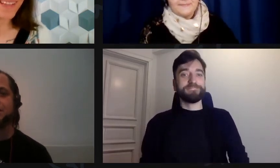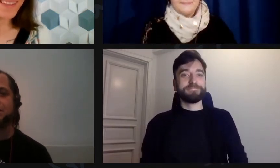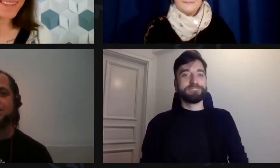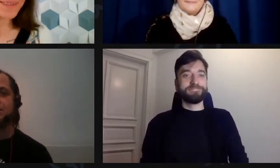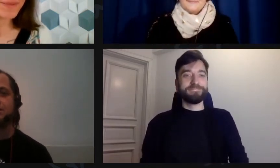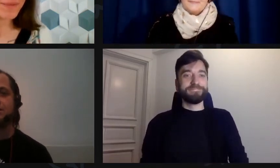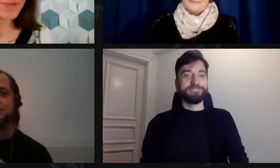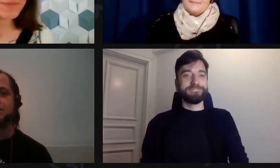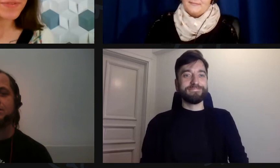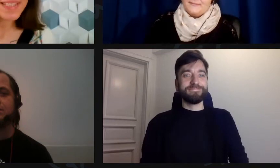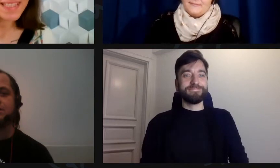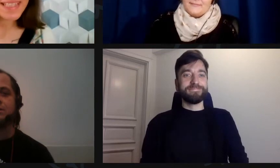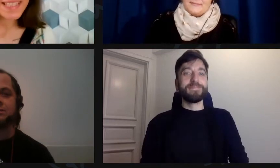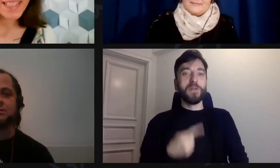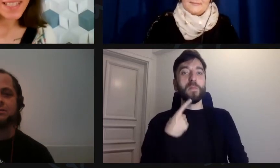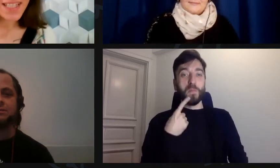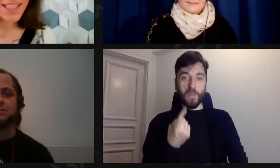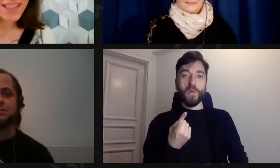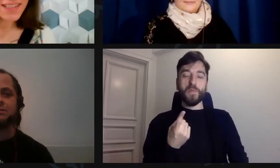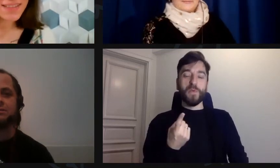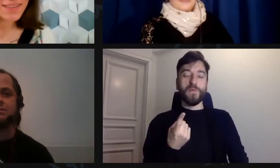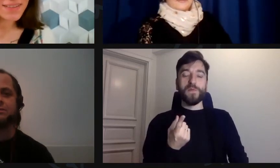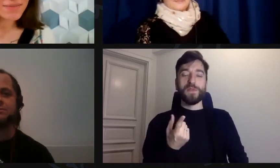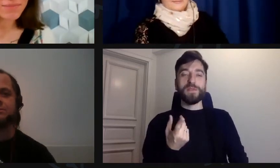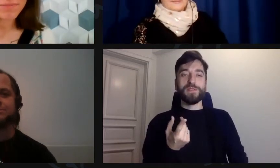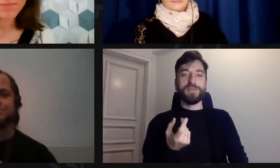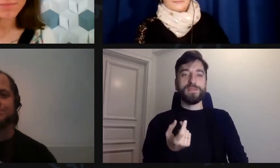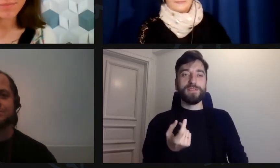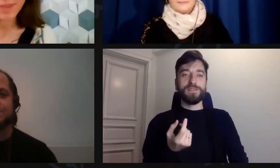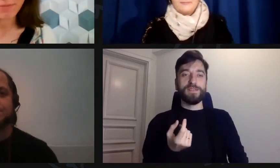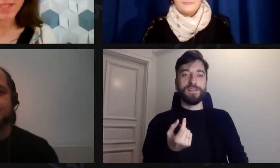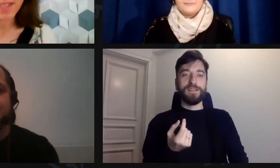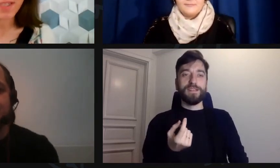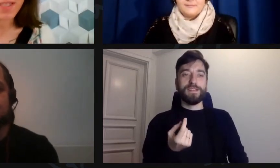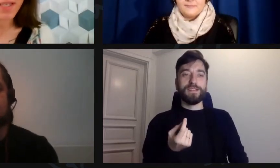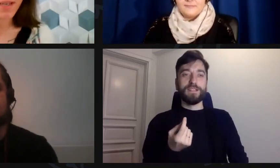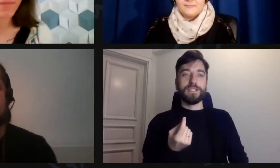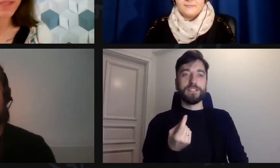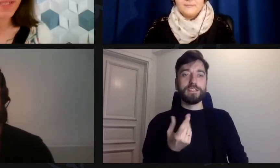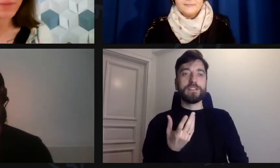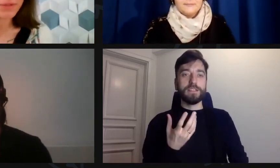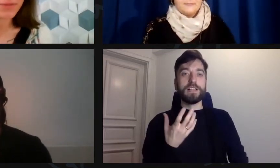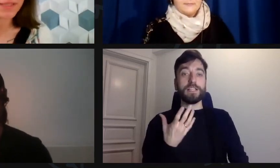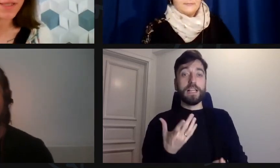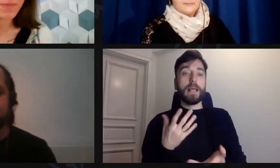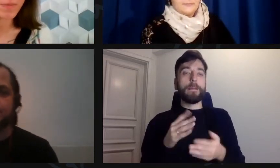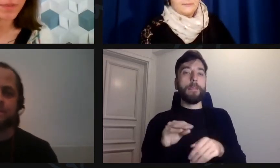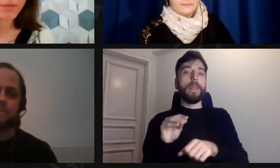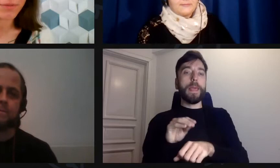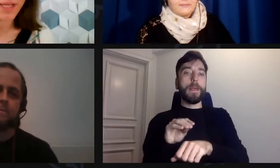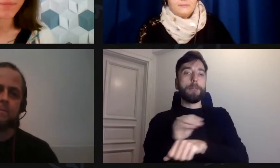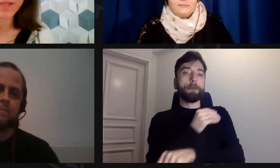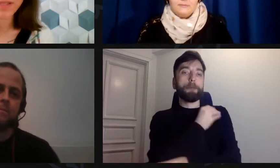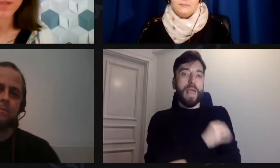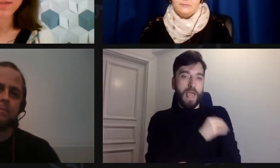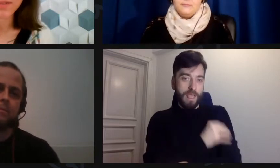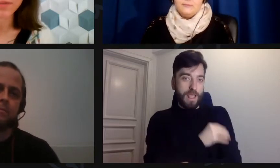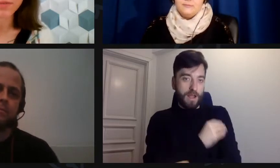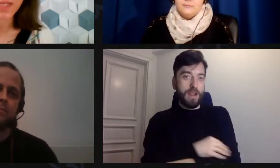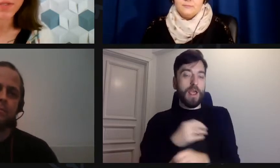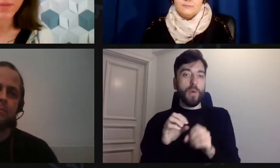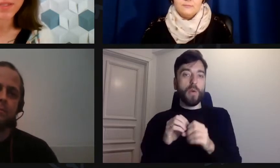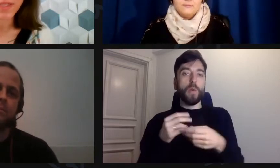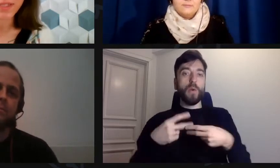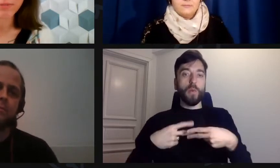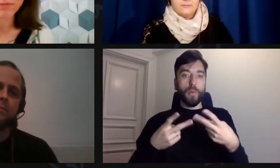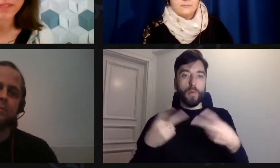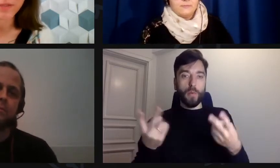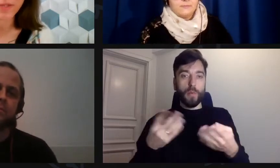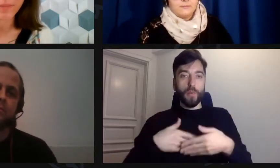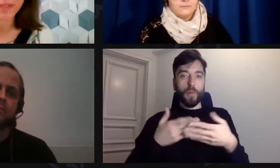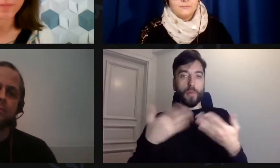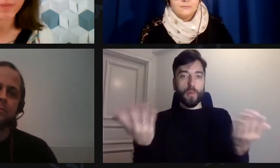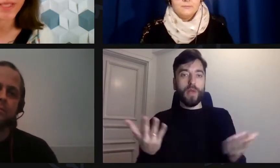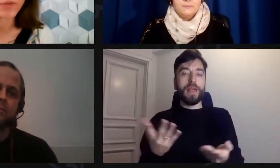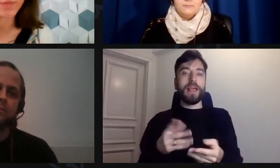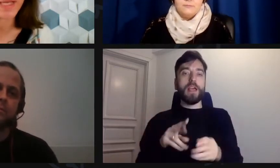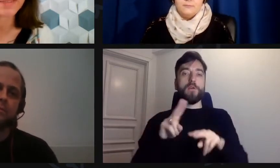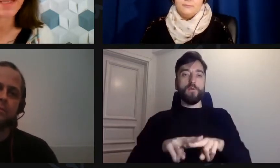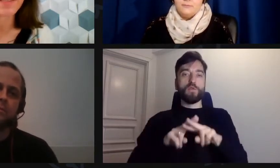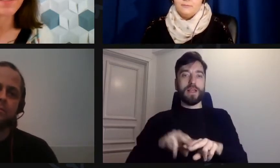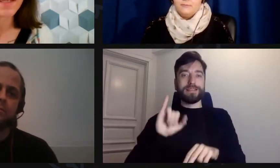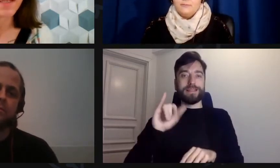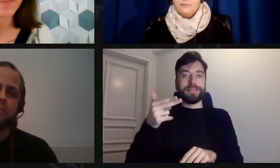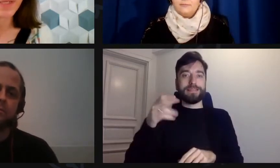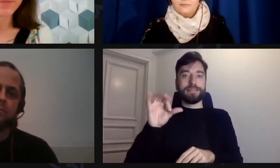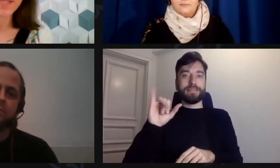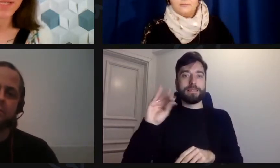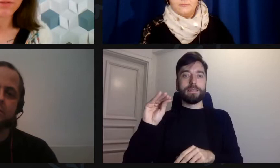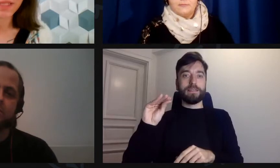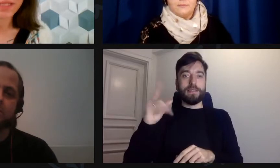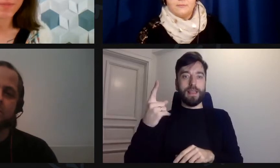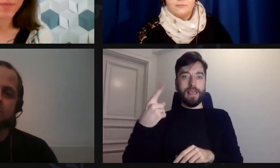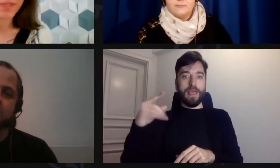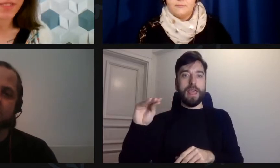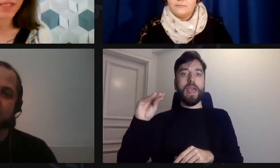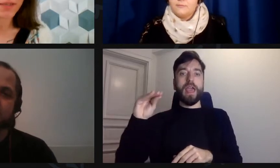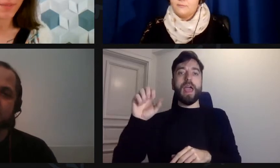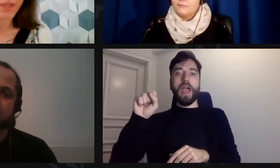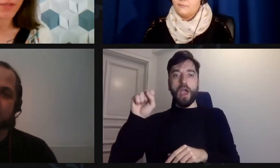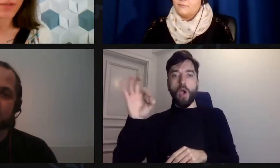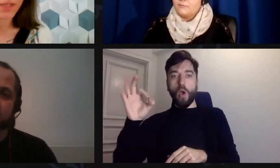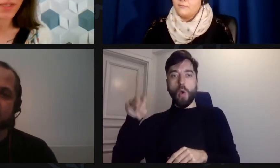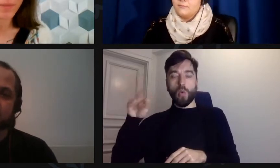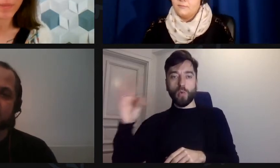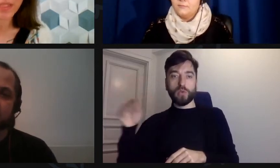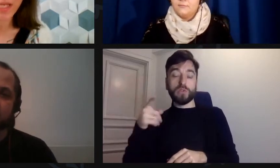Dominika- mogę powiedzieć tyle, że właśnie też te materiały, które publikujemy z fundacja Insideout w ramach projektu miasta maja na celu przybliżenie tej metody i